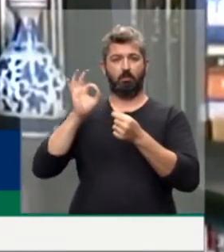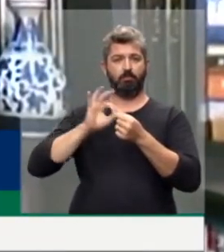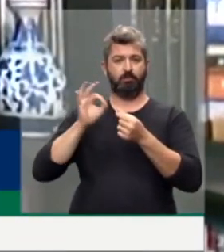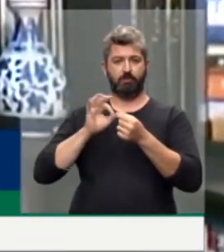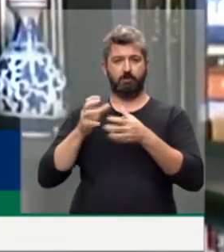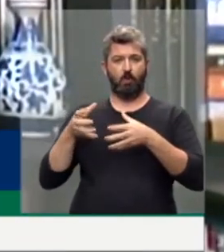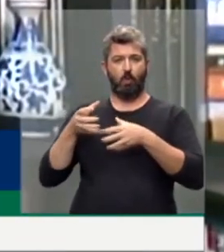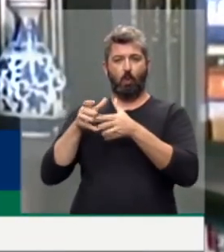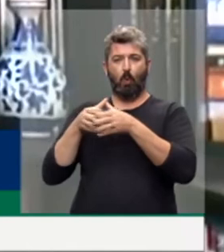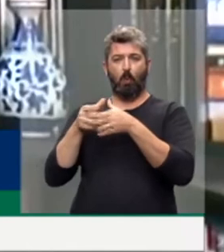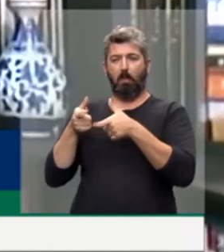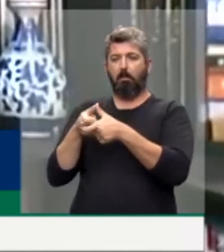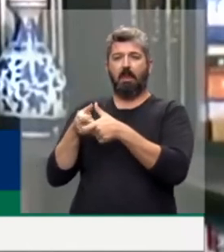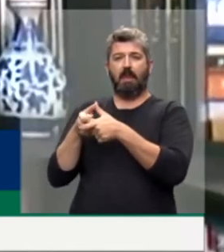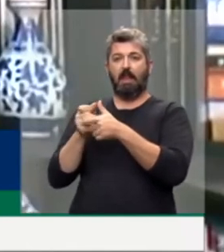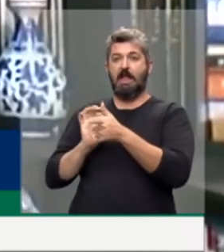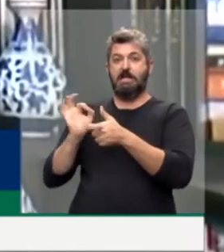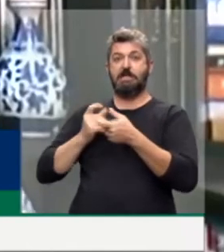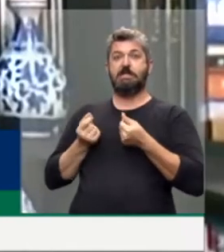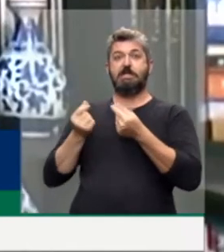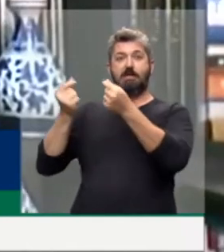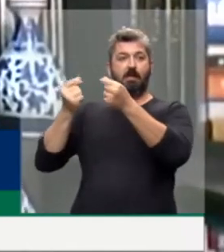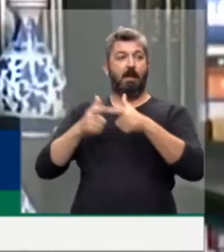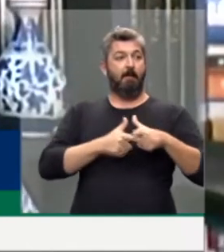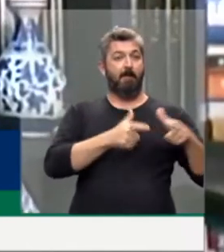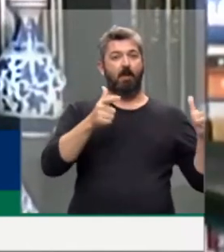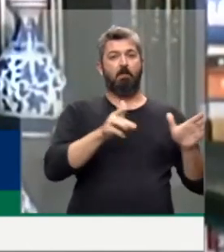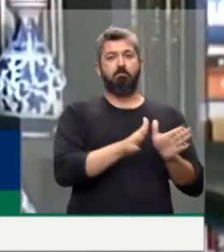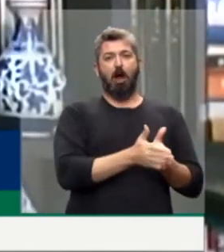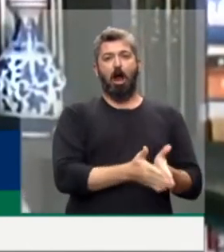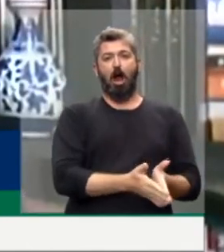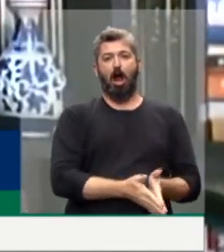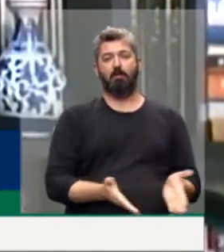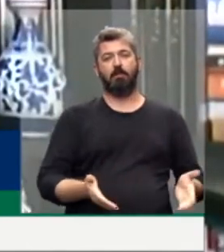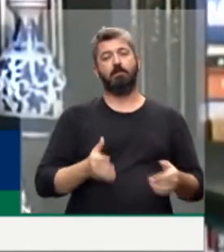CRESCIMENTO MUITO LENTO DO IDH E ACIMA DE TUDO COM ENRIQUECIMENTO DE UM PERCENTUAL MUITO PEQUENO DA